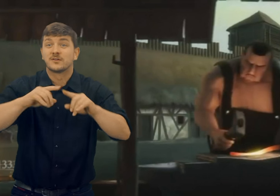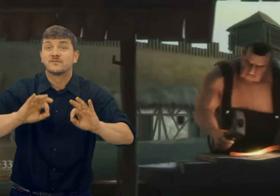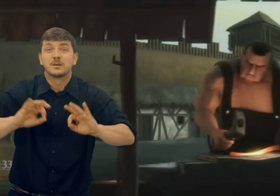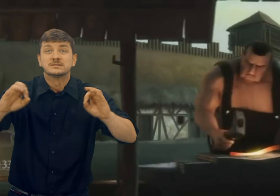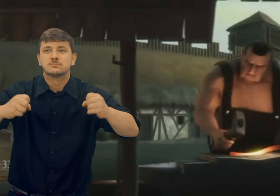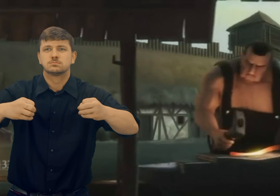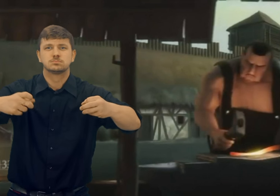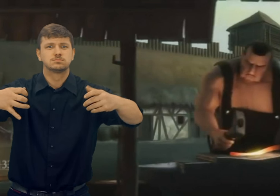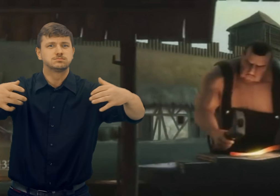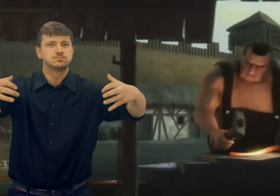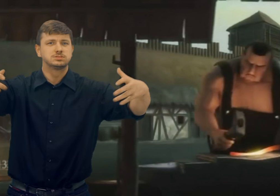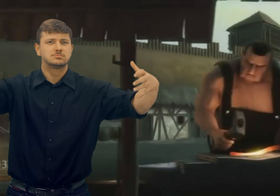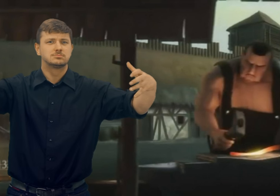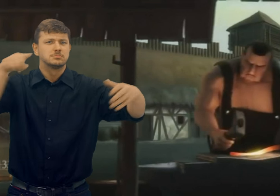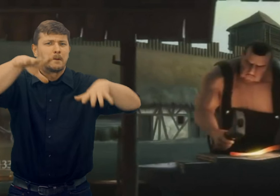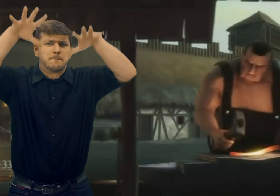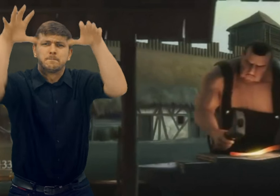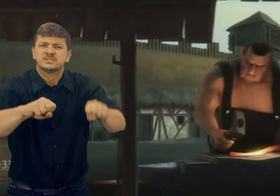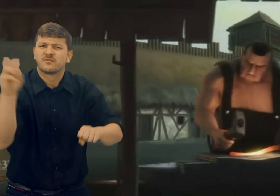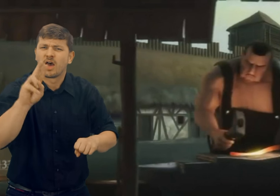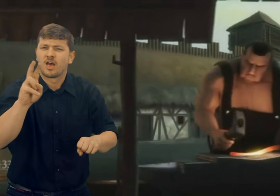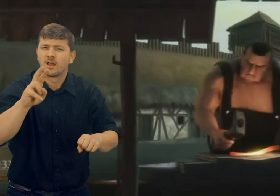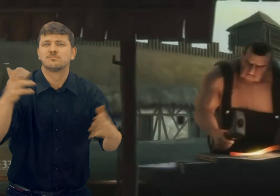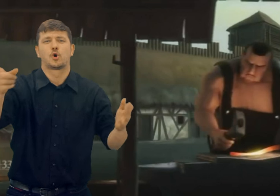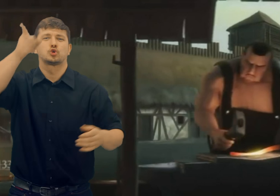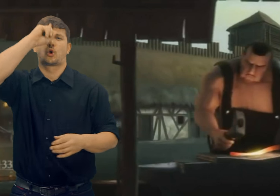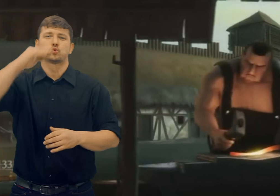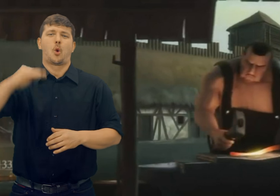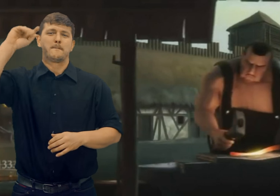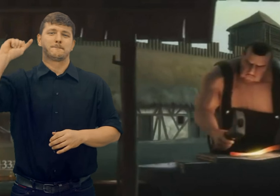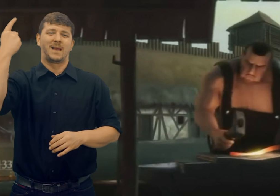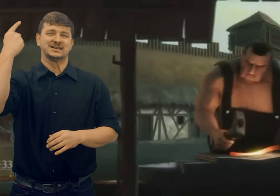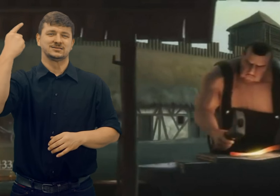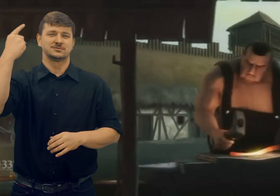Sie wurde immer zu erweitert und ausgebaut. Wer besetzte sie? Ein deutscher Hochmeister ...